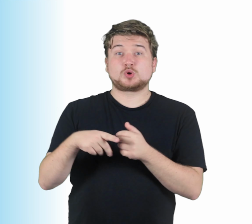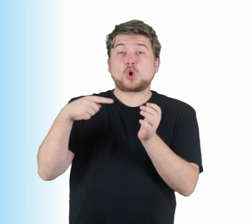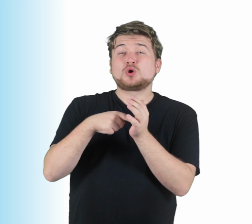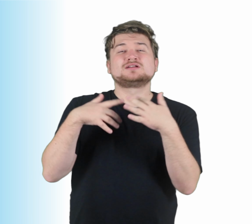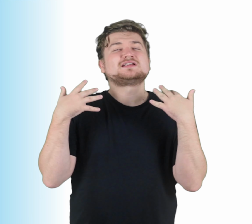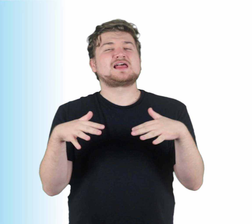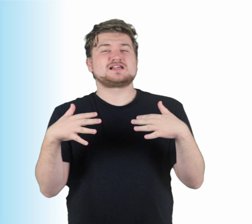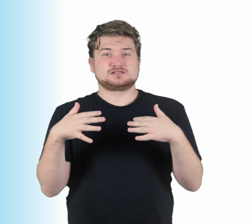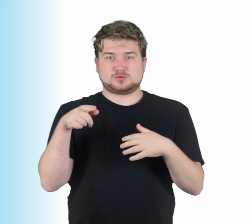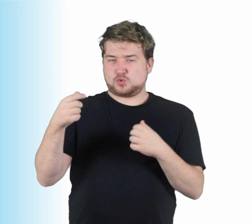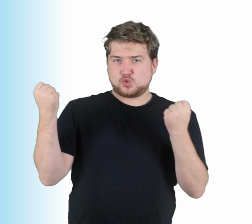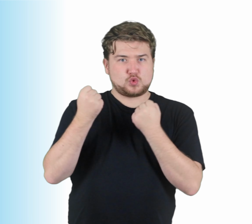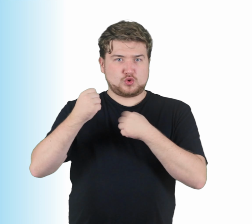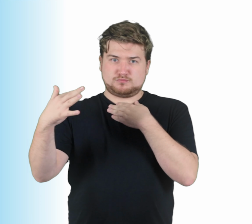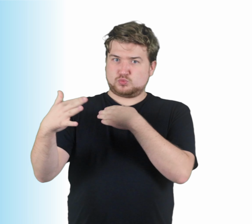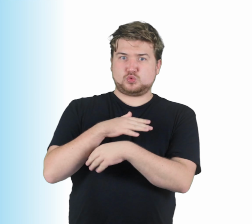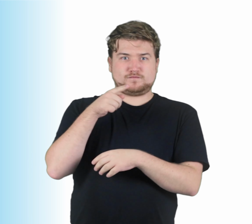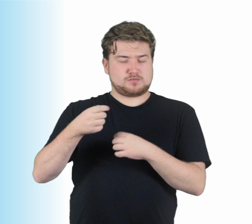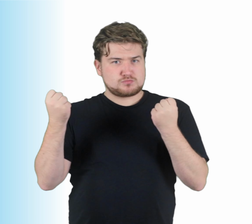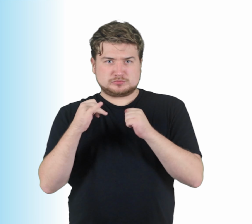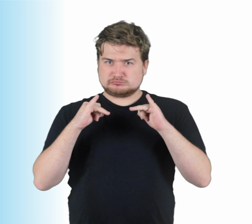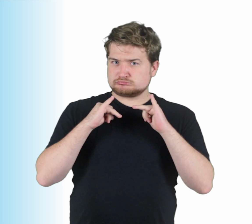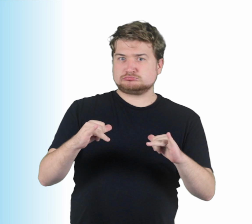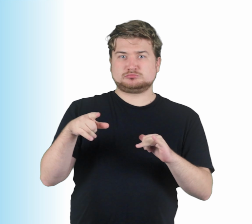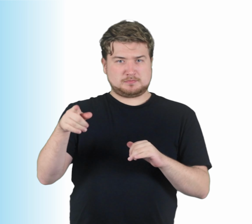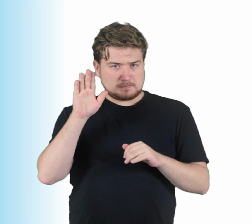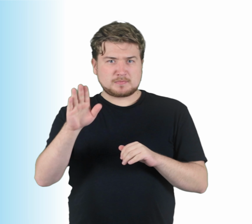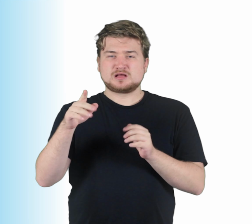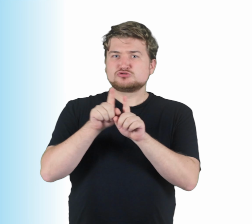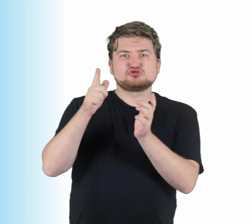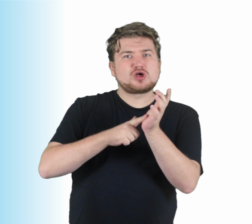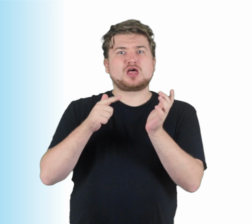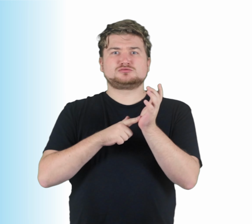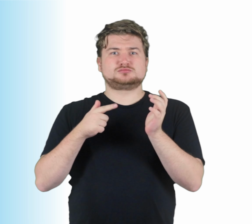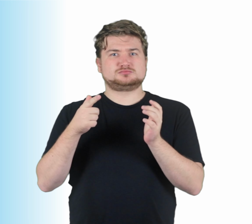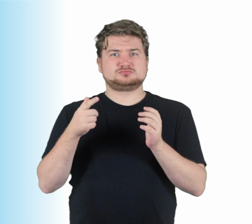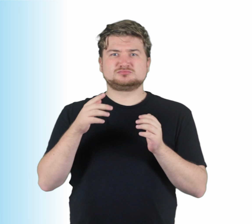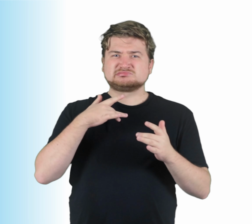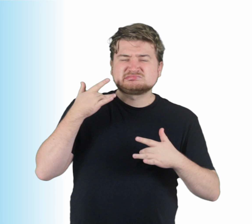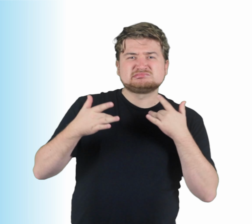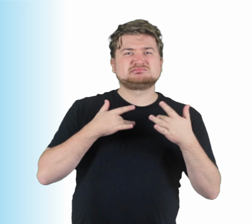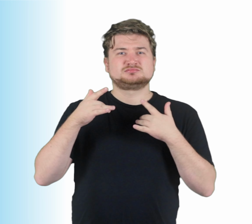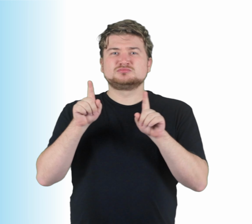Ten stres ma dużo wyższą siłę, często powoduje cierpienie